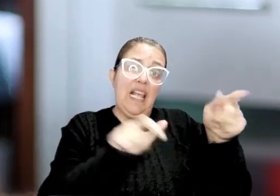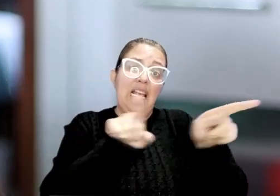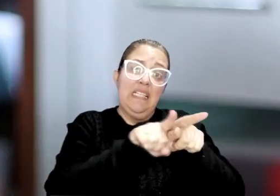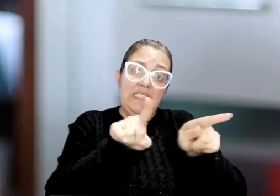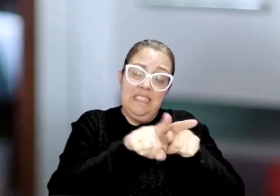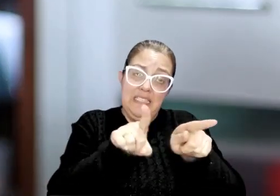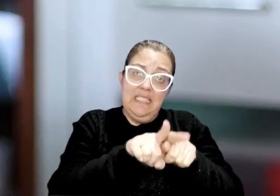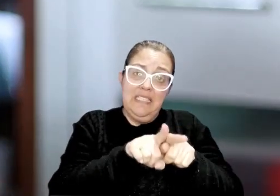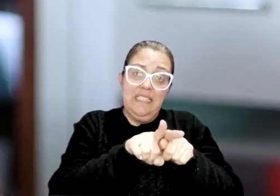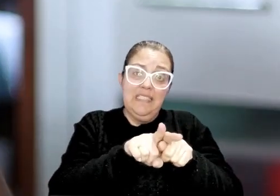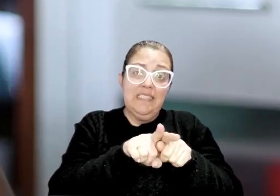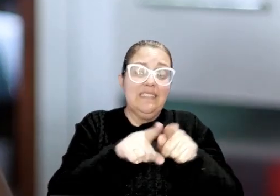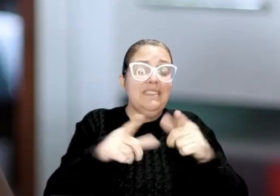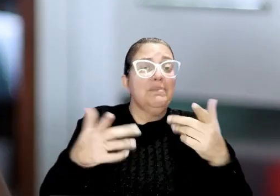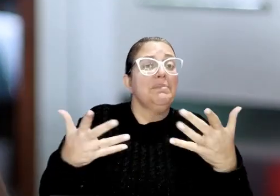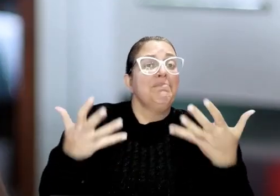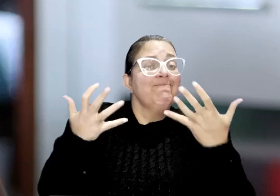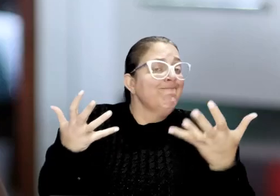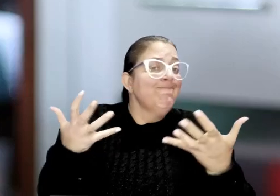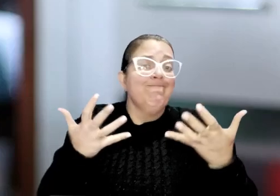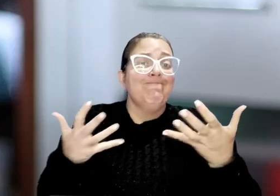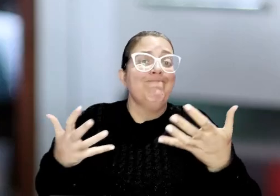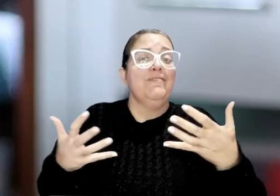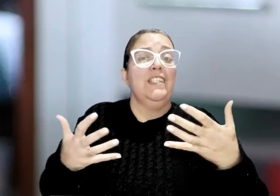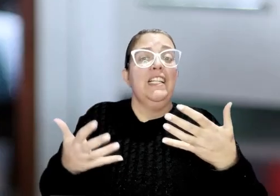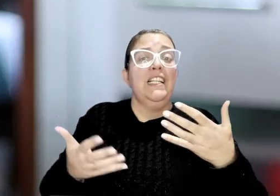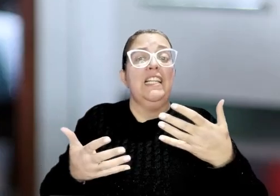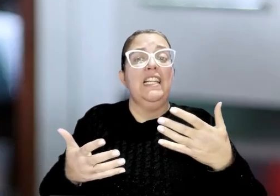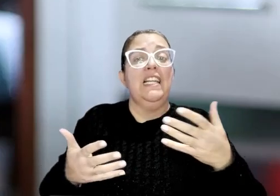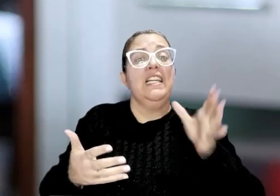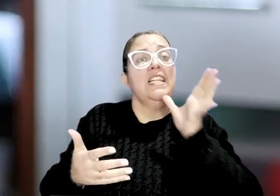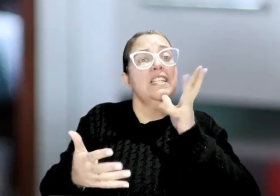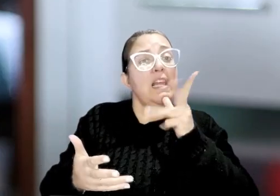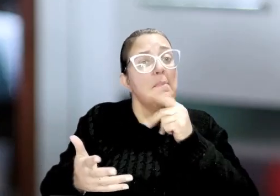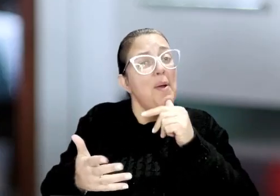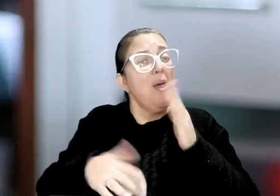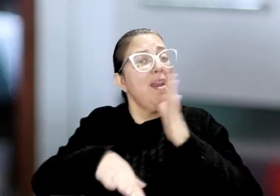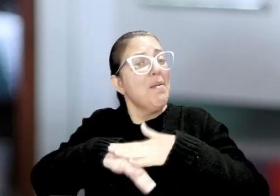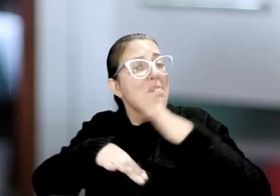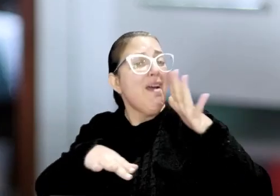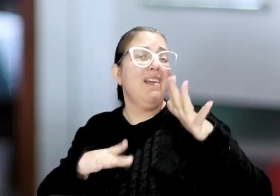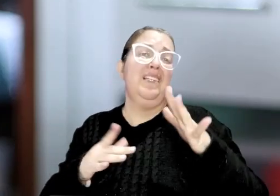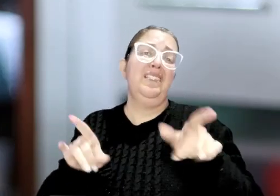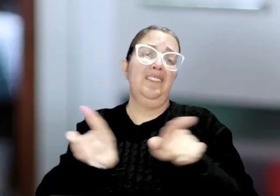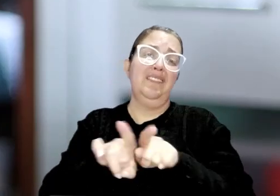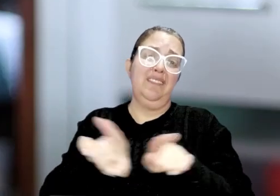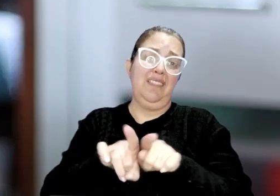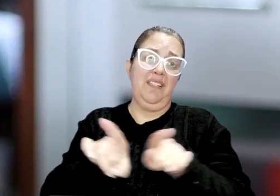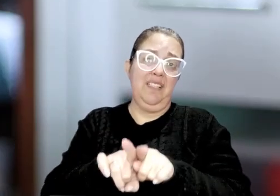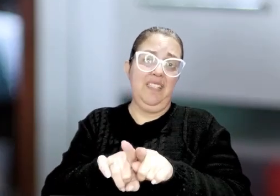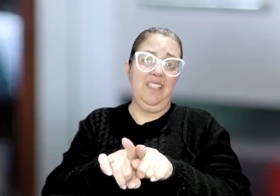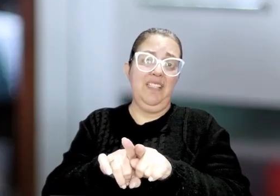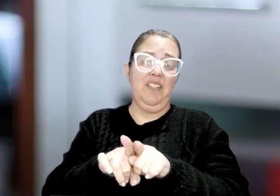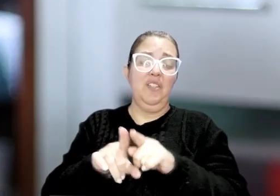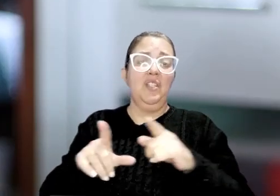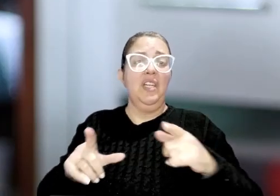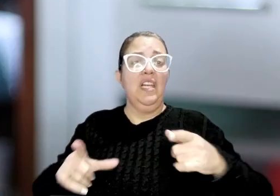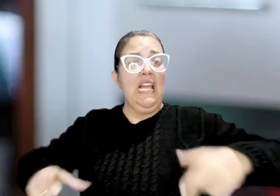mais tempo né fora também lá é lógico né gastando mais é tempo recurso e sendo mais cansativo também